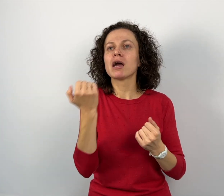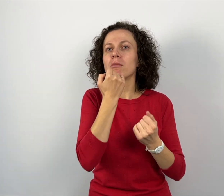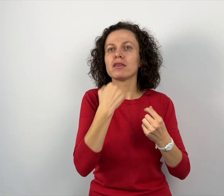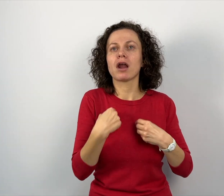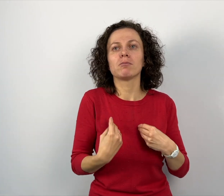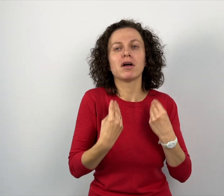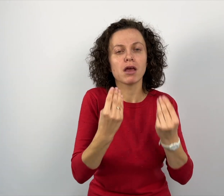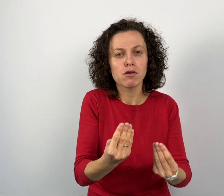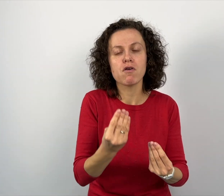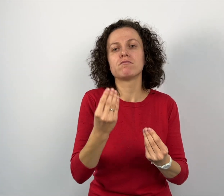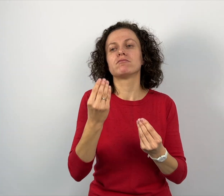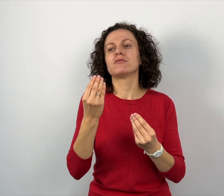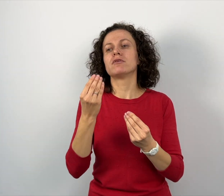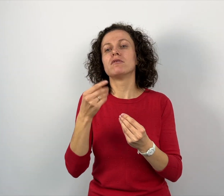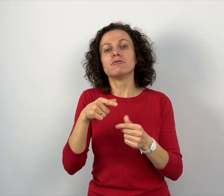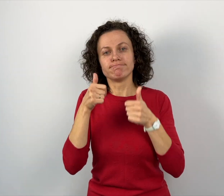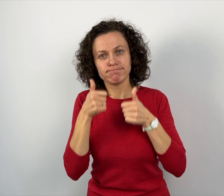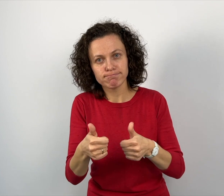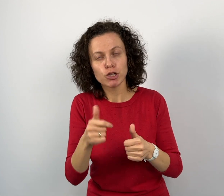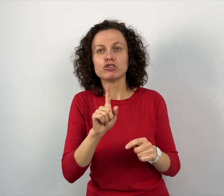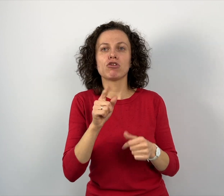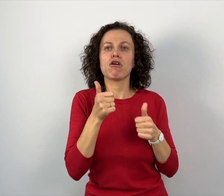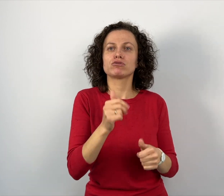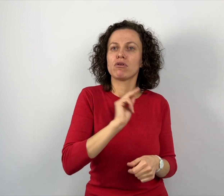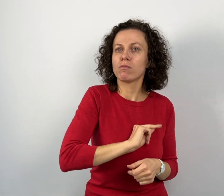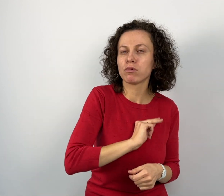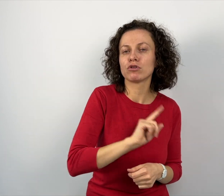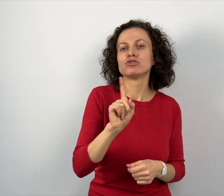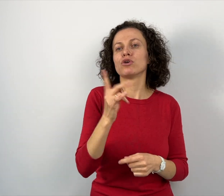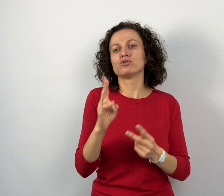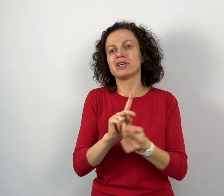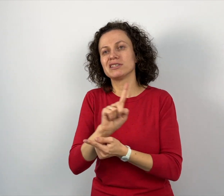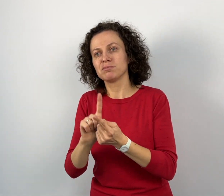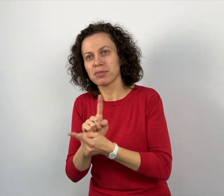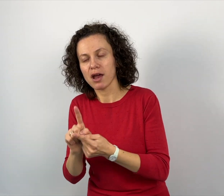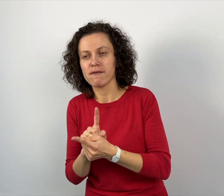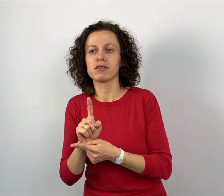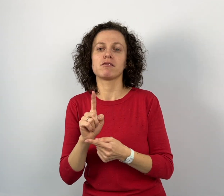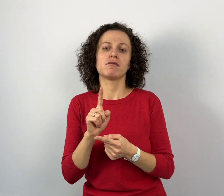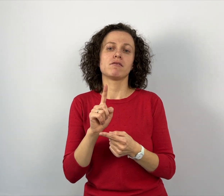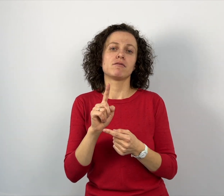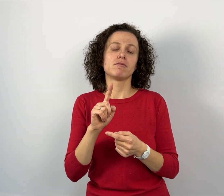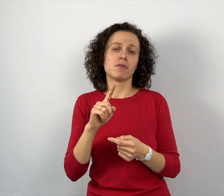что нам удаётся хорошо, а что именно нужно скорректировать.